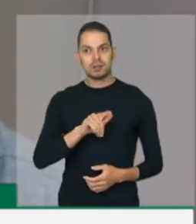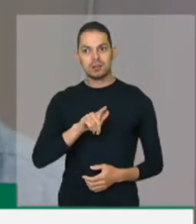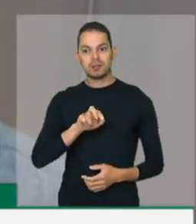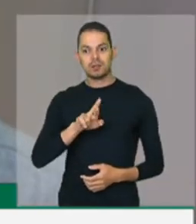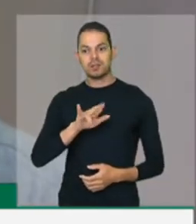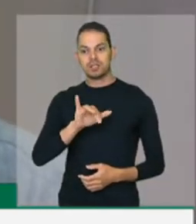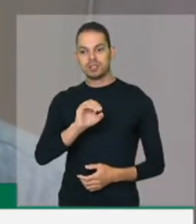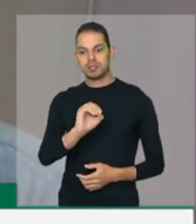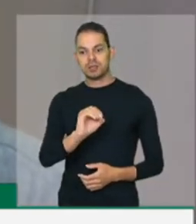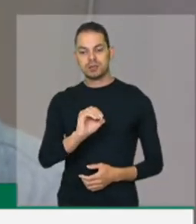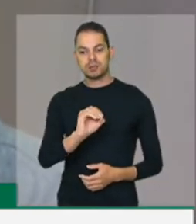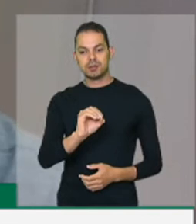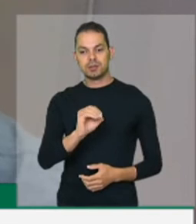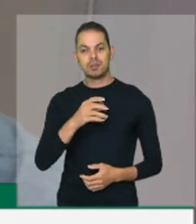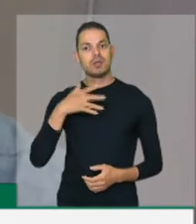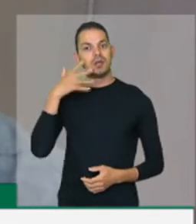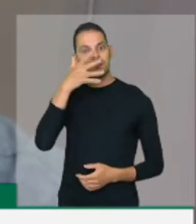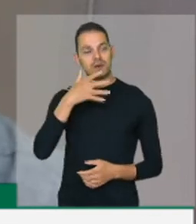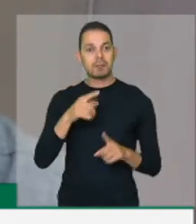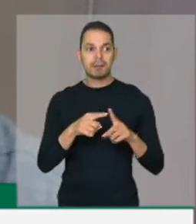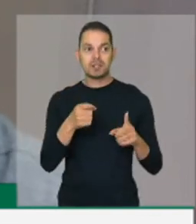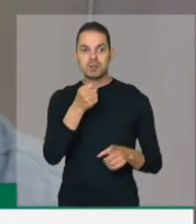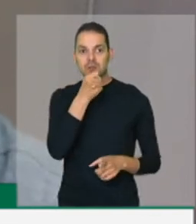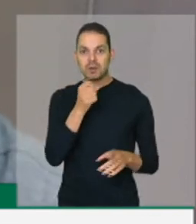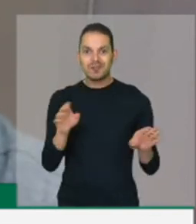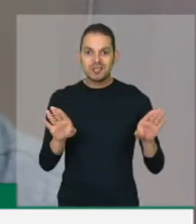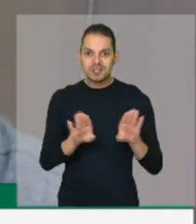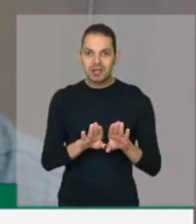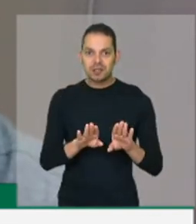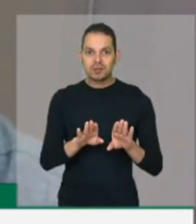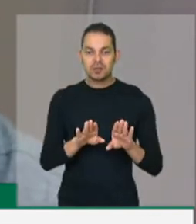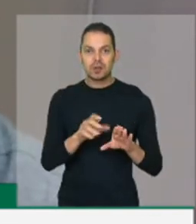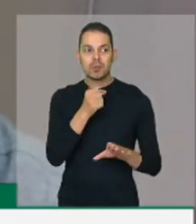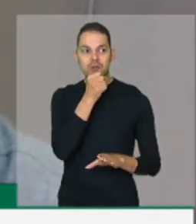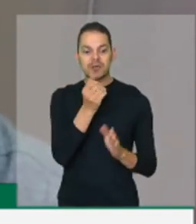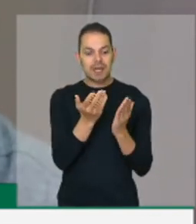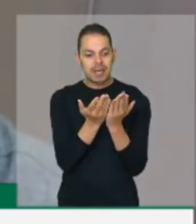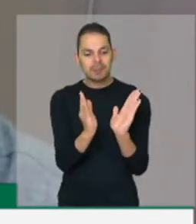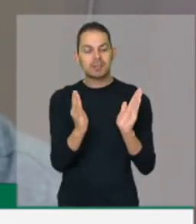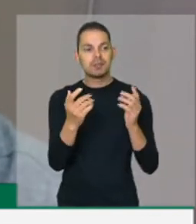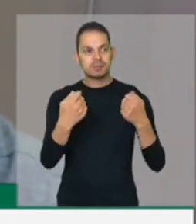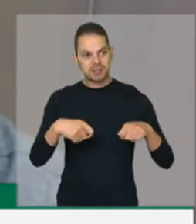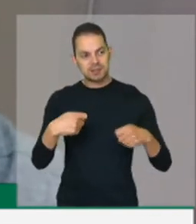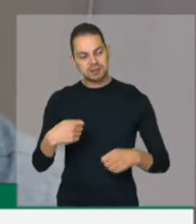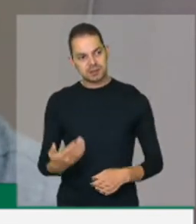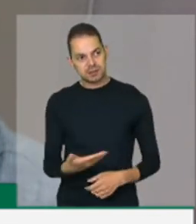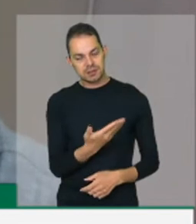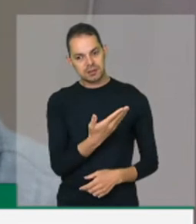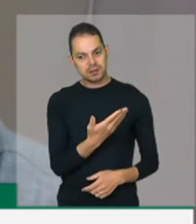NCIA. NA TELA. DEPUTADO ROGÉ RIO. A PALAVRA ESTÁ COM VOSSA EXCELÊNCIA MAS VOSSA EXCELÊNCIA PRECISA ATIVAR O